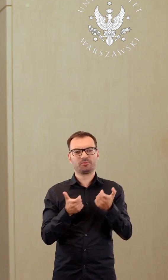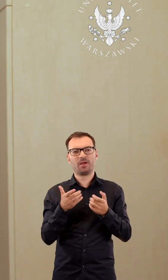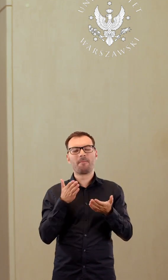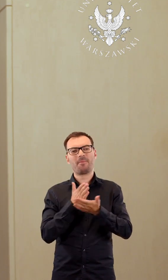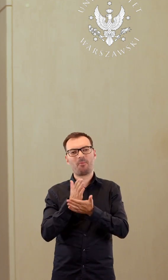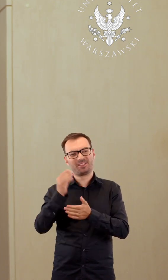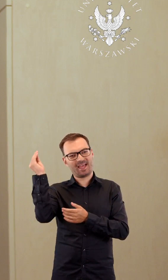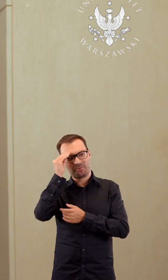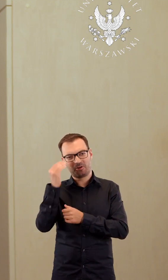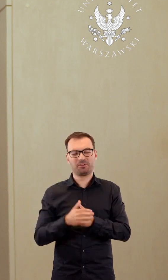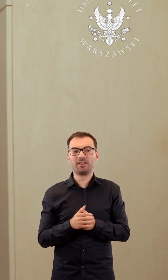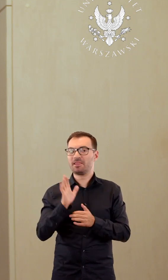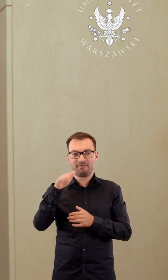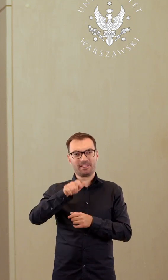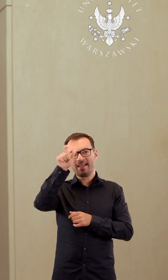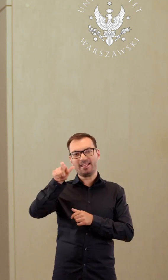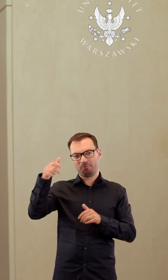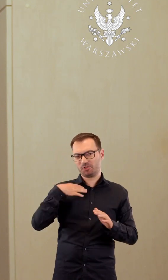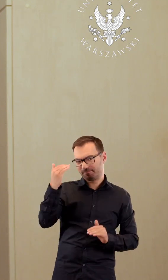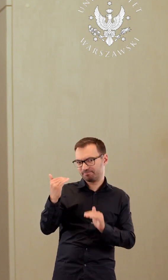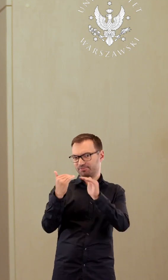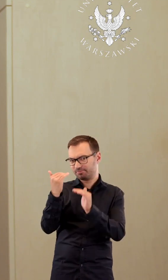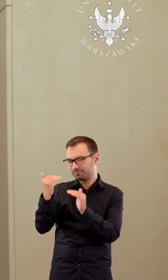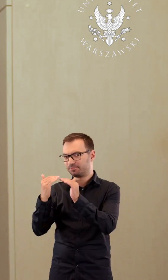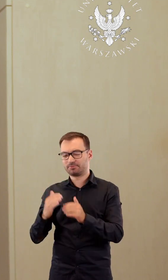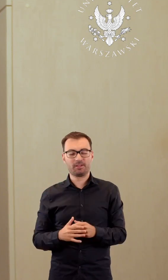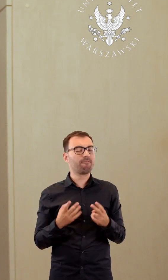zaprojektowanych indywidualnie do potrzeb. Ma to szczególne znaczenie